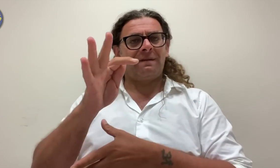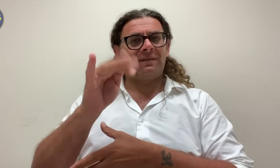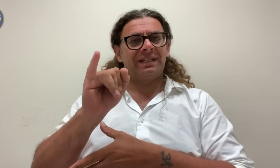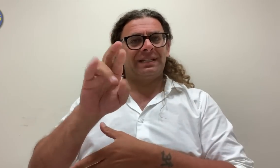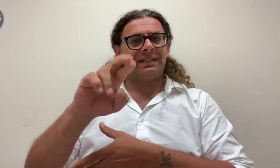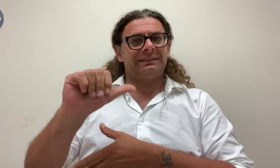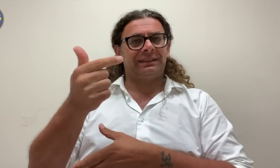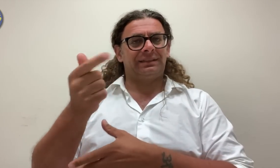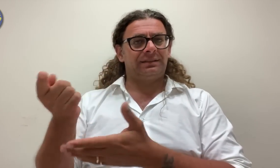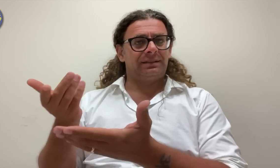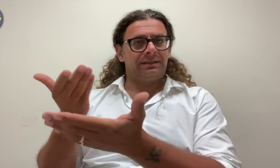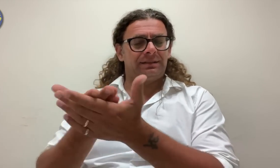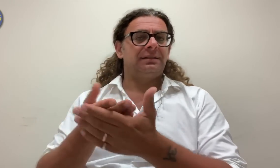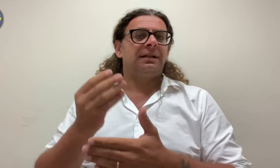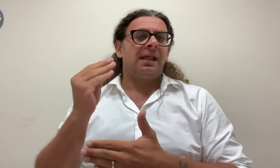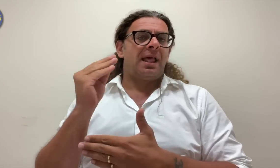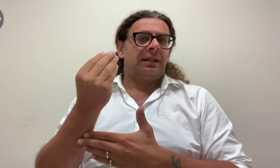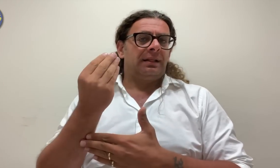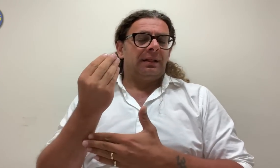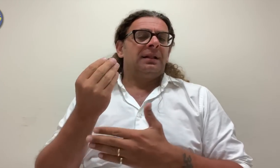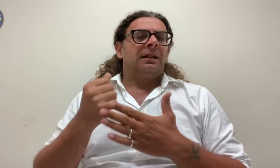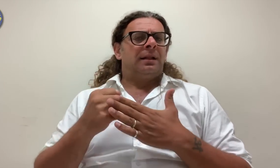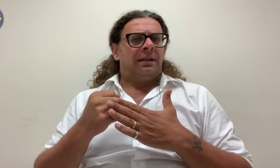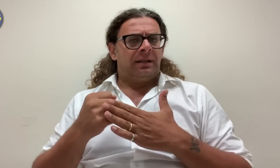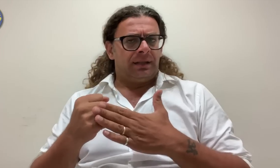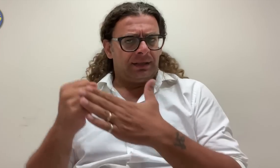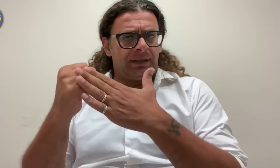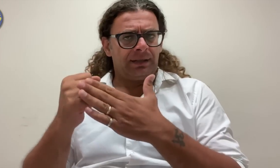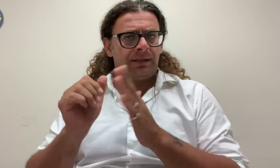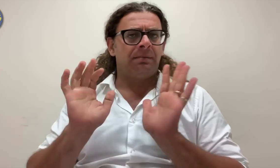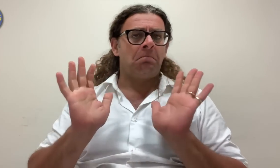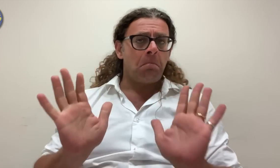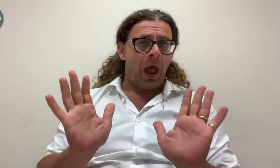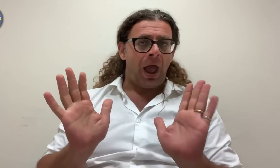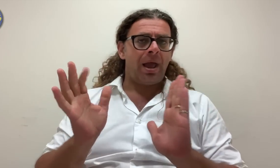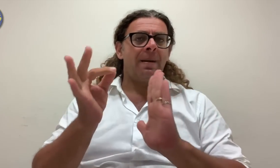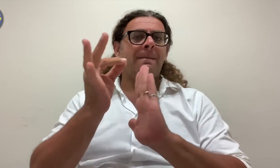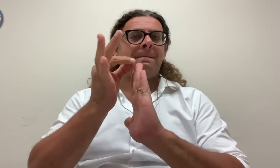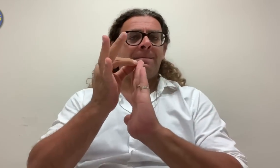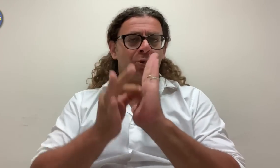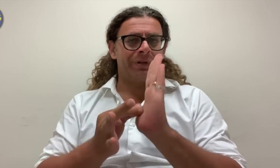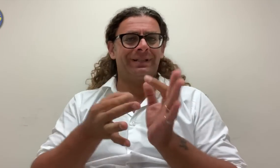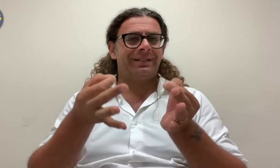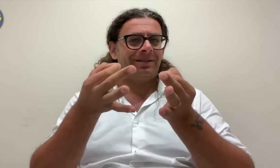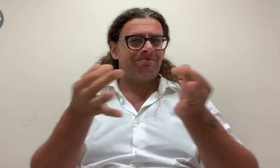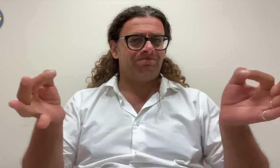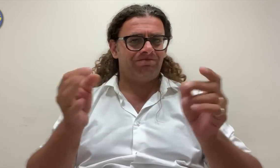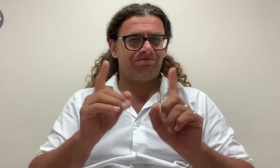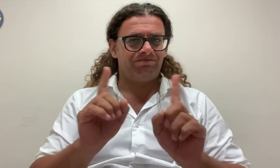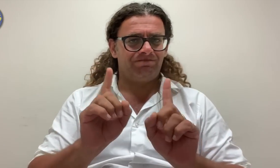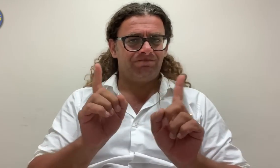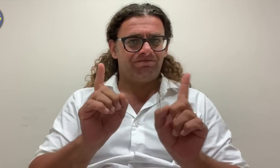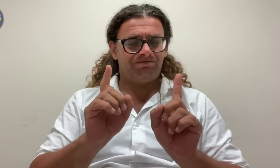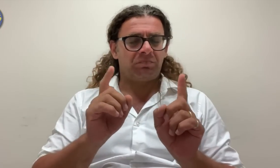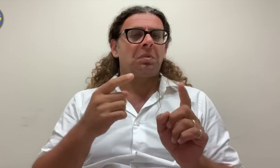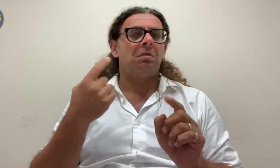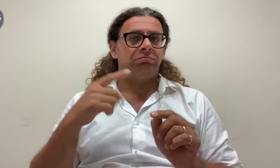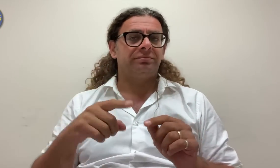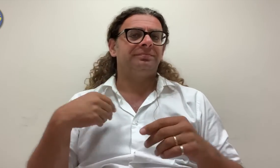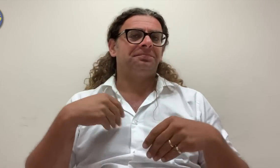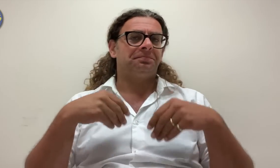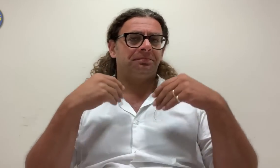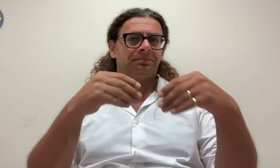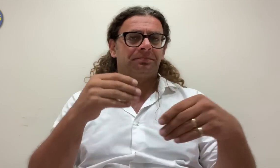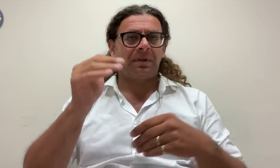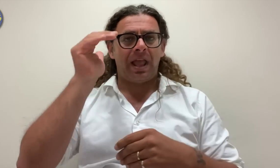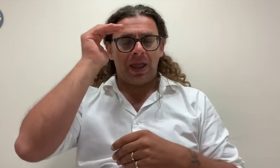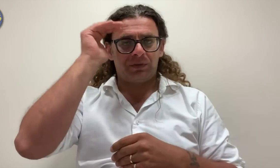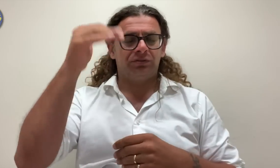FIRST (Federazione Italiana Rete Sostegno e Tutela) ma ci sono dei punti non condivisibili; per tale ragione, nel corso dell’audizione ho illustrato in maniera